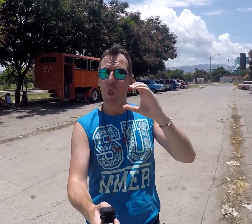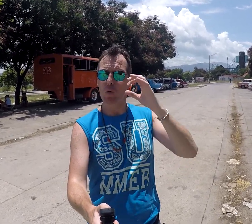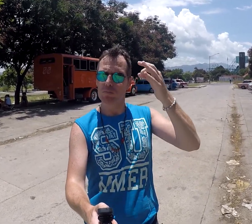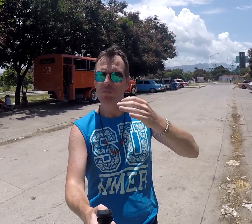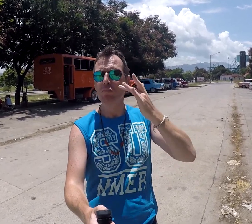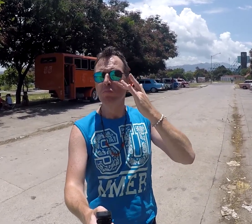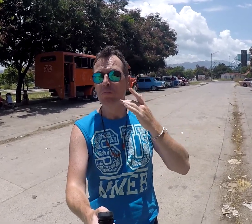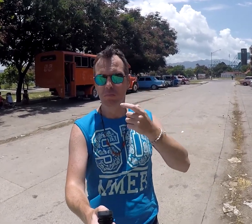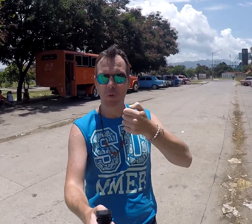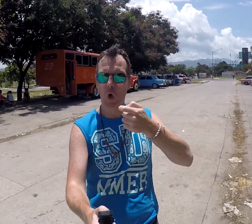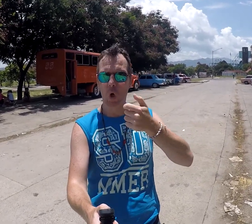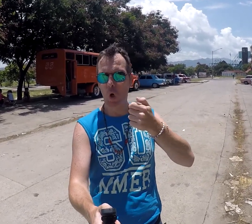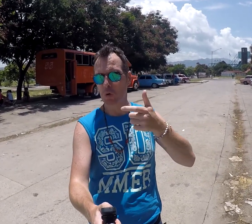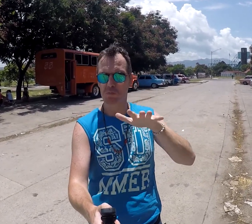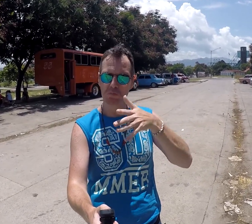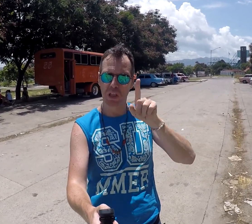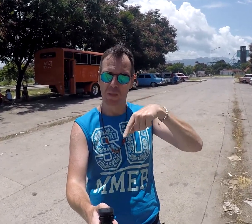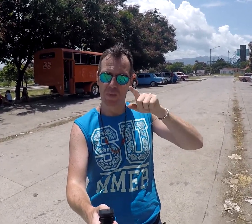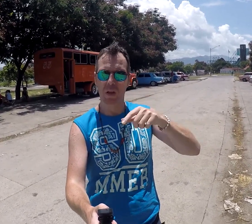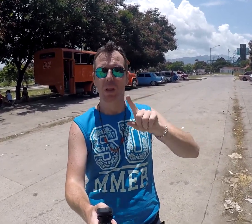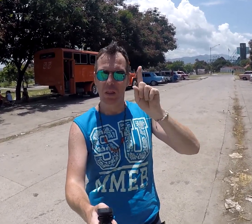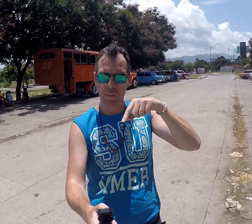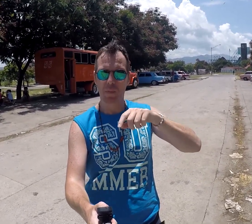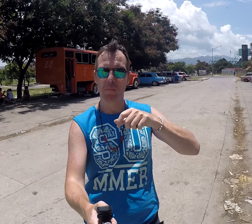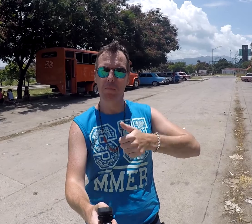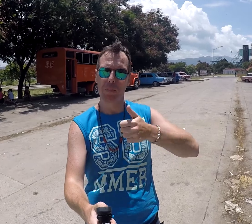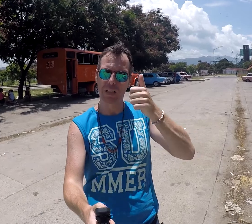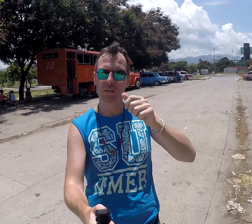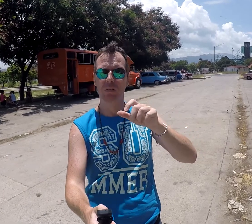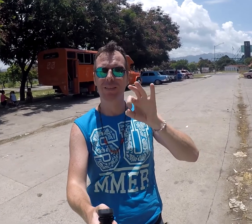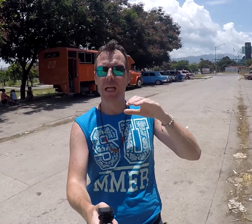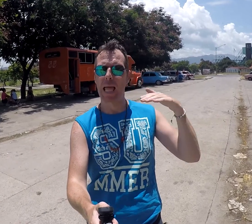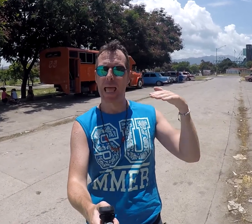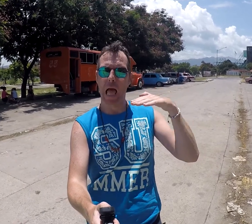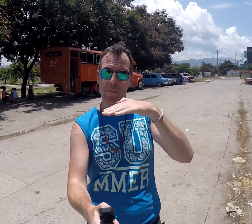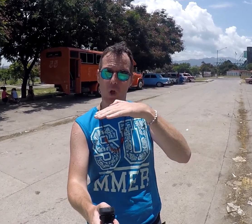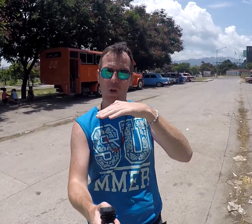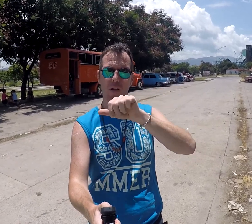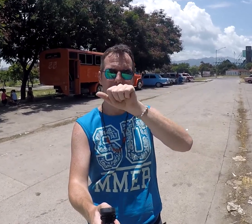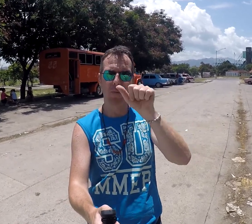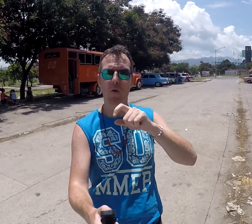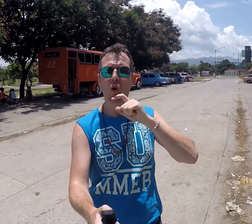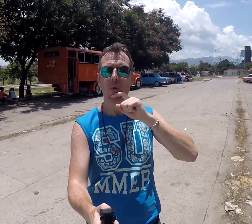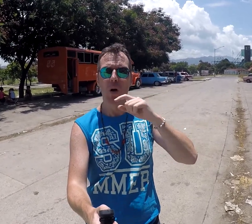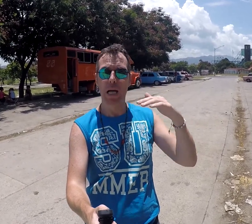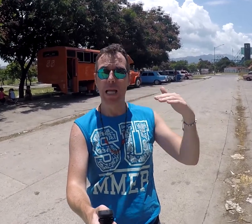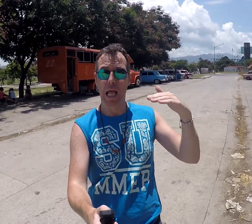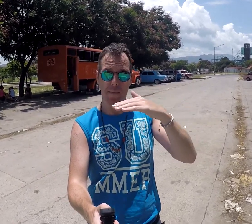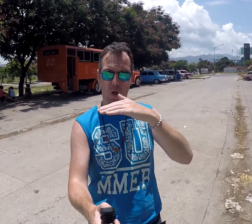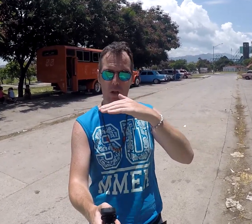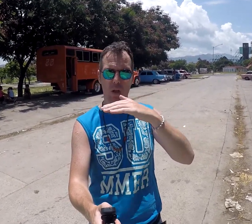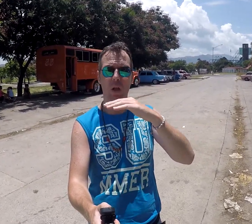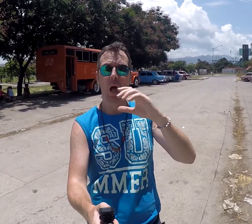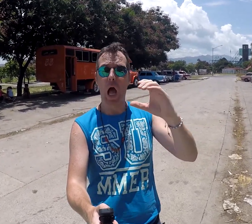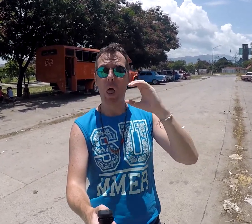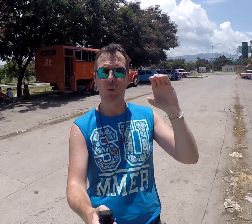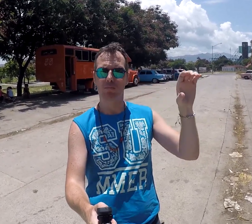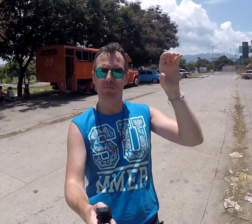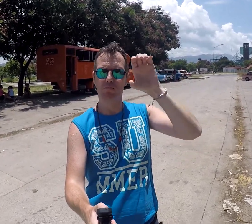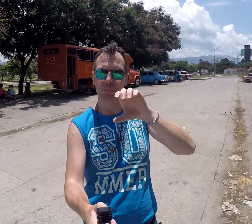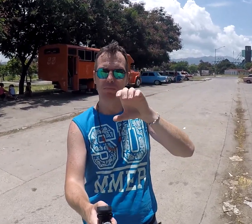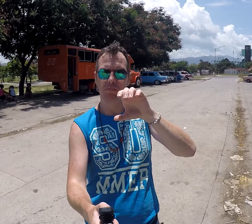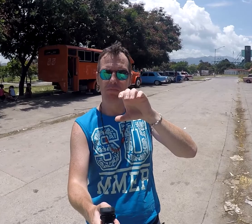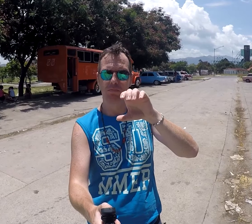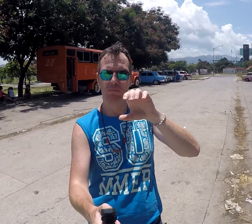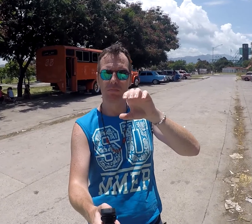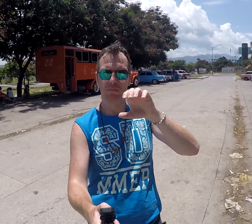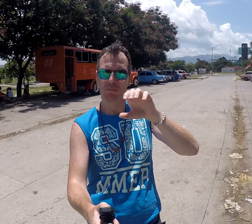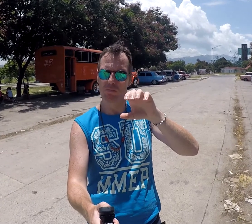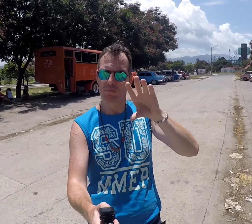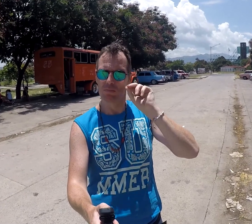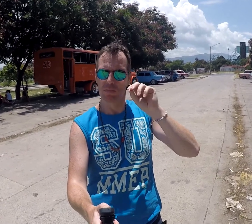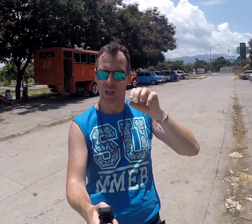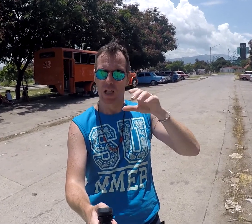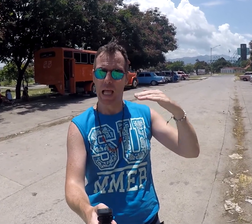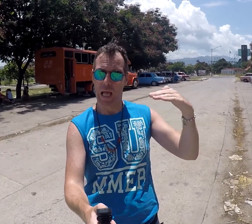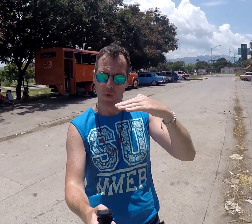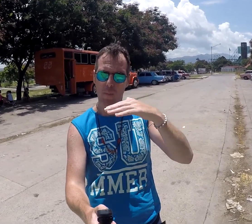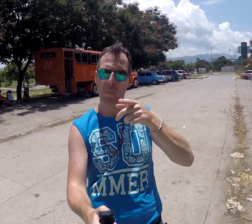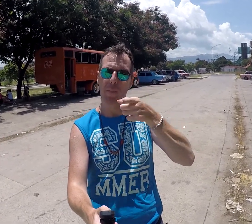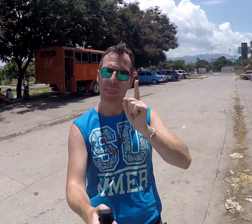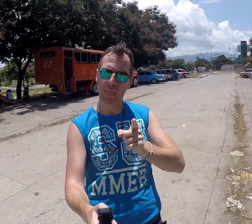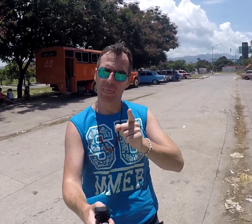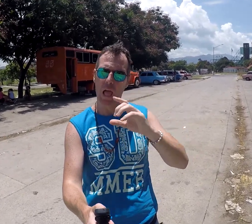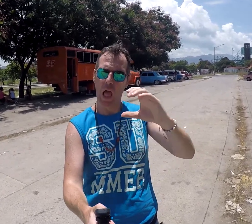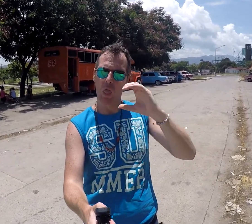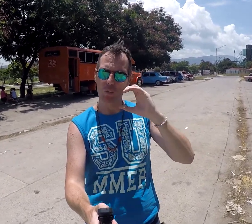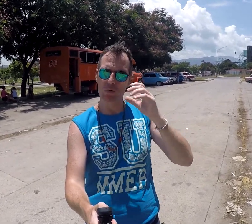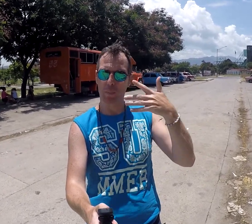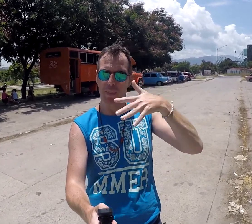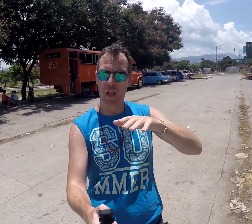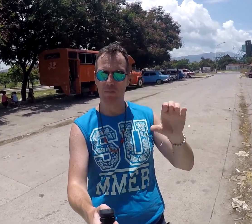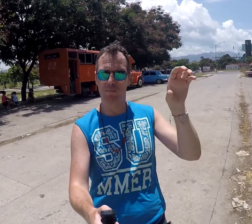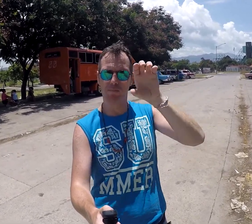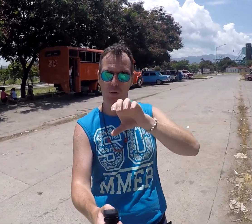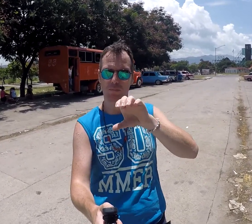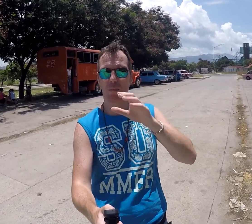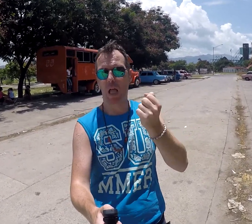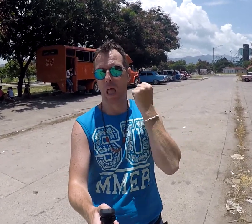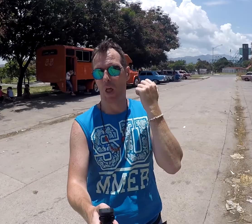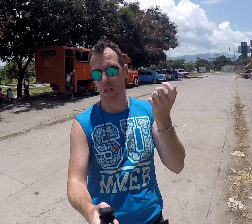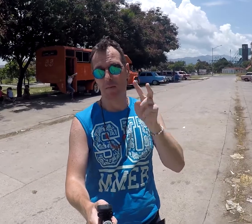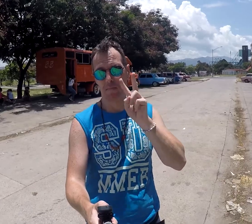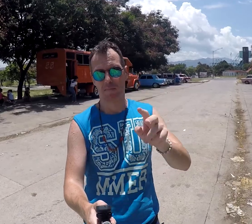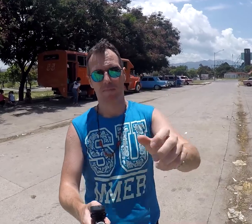He visto guaguas pero hay más que son camiones mitad autobús para pasajeros, vedlo